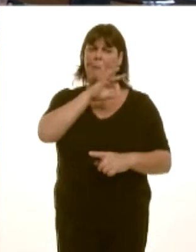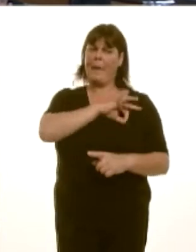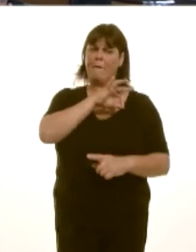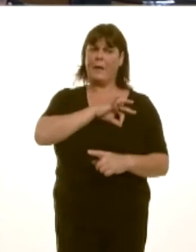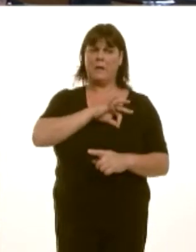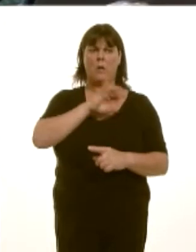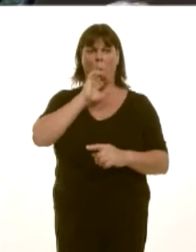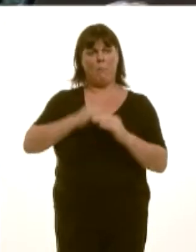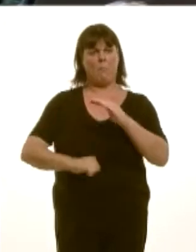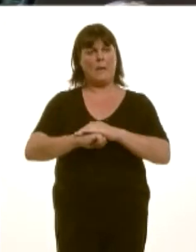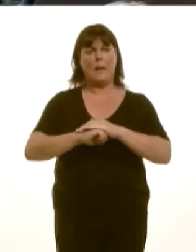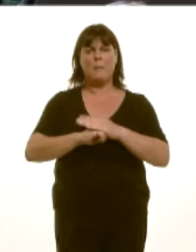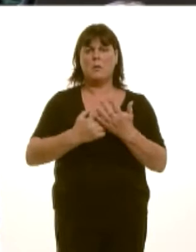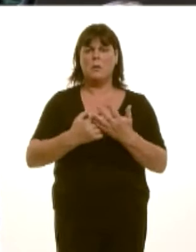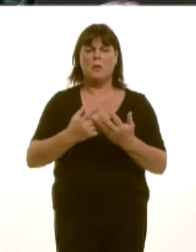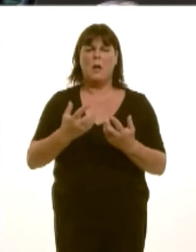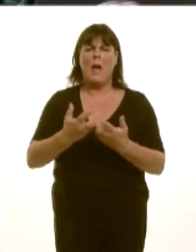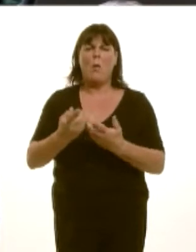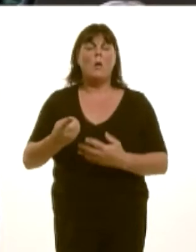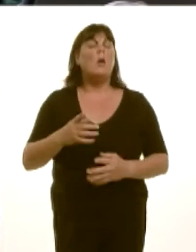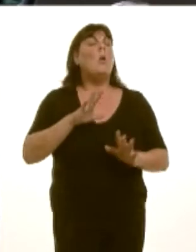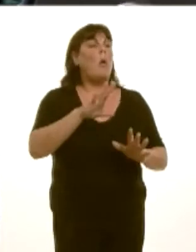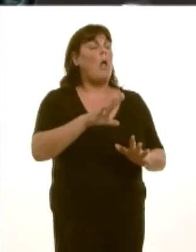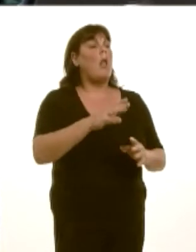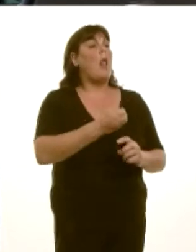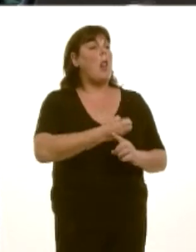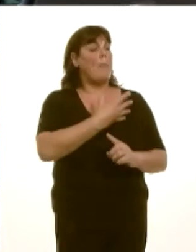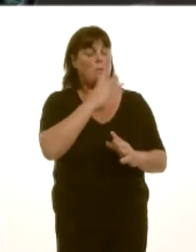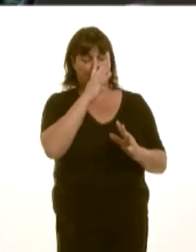ar y dreth llofftydd, fel y’i galwyd gan Alun Ffred, neu’r dreth ystafelloedd gwely,